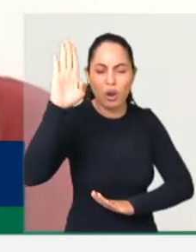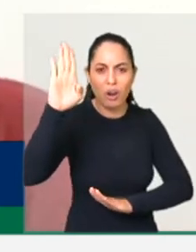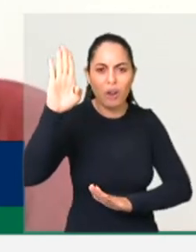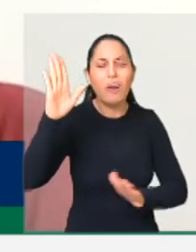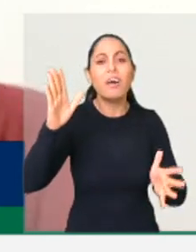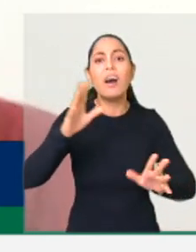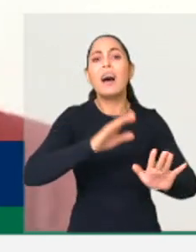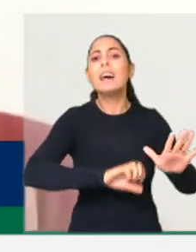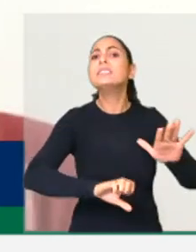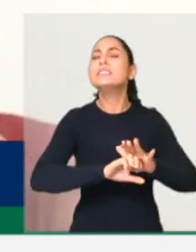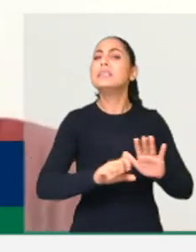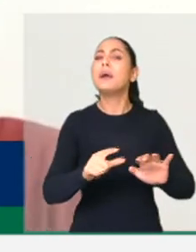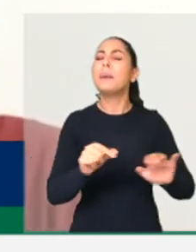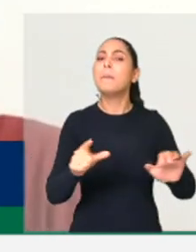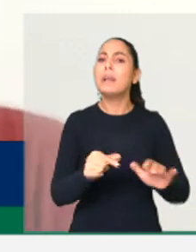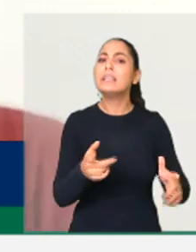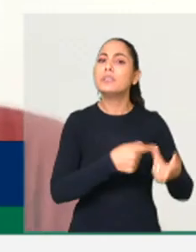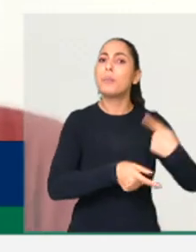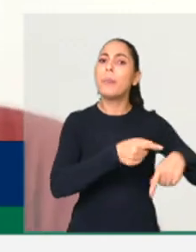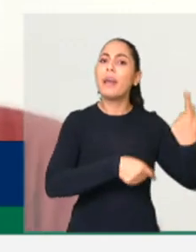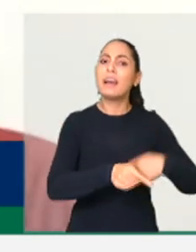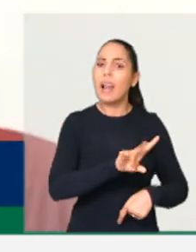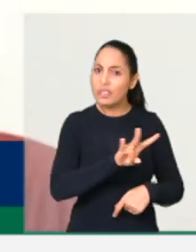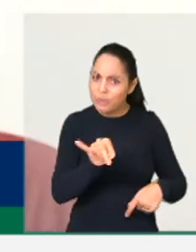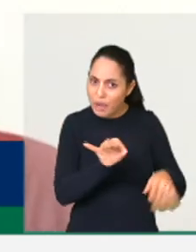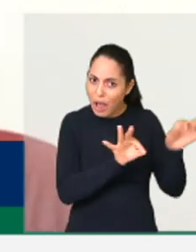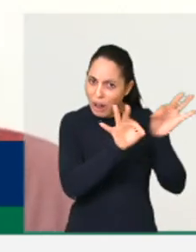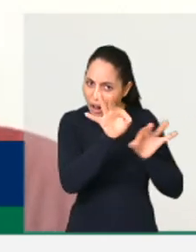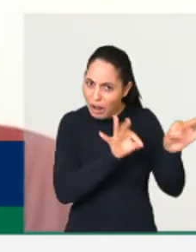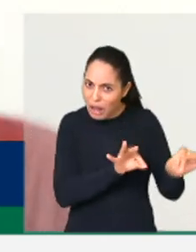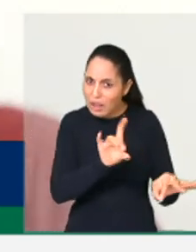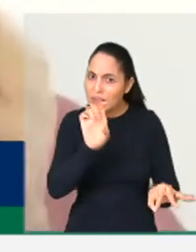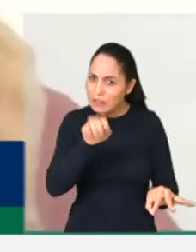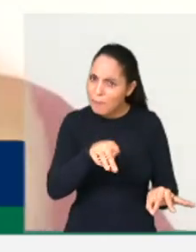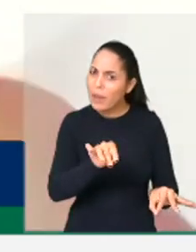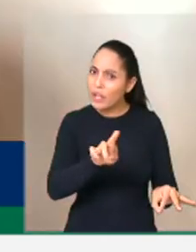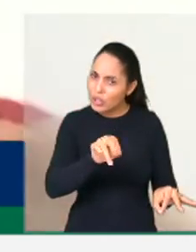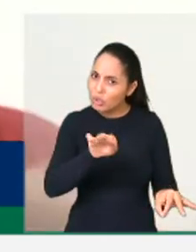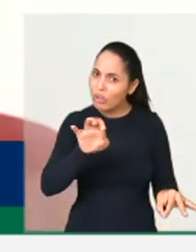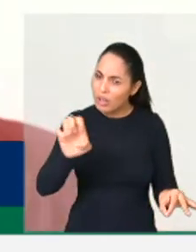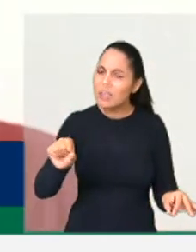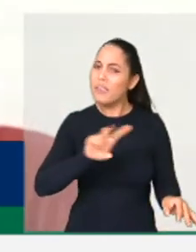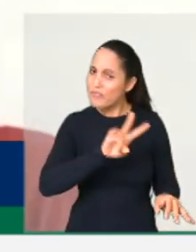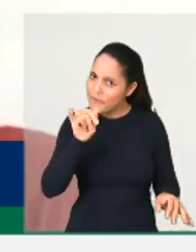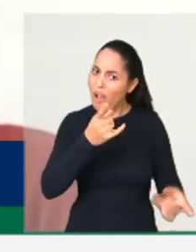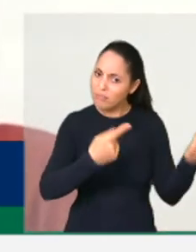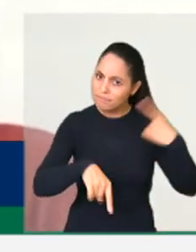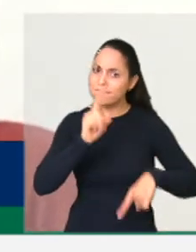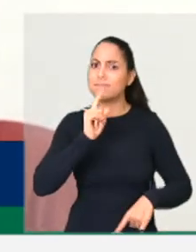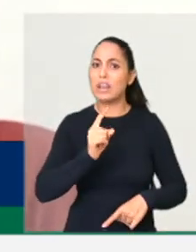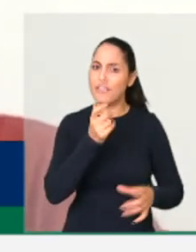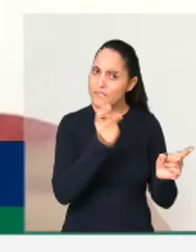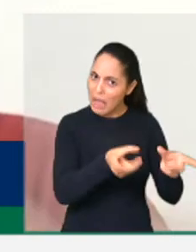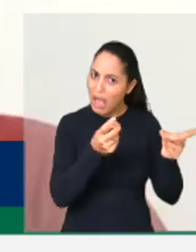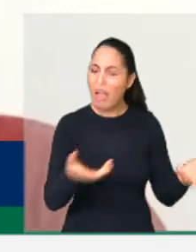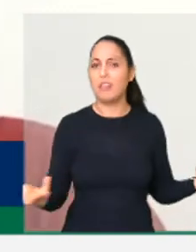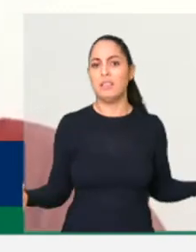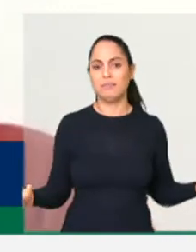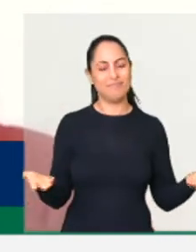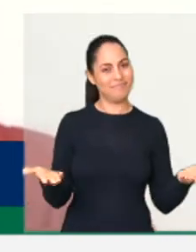FUNDOS ESTAVAM PARALISADOS, SE HAVIA INADIMPLÊNCIA ELES TINHAM QUE SER CONSERTADOS E NÃO EXTINTOS. POR ISSO, ENTÃO, PRESIDENTE, O PT